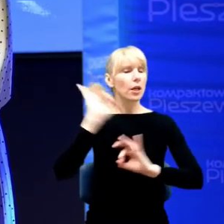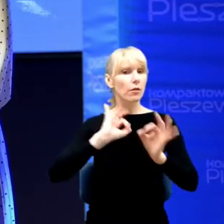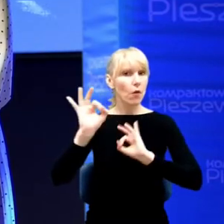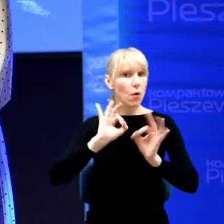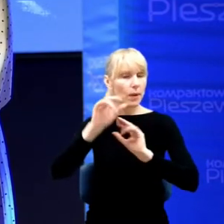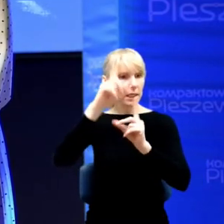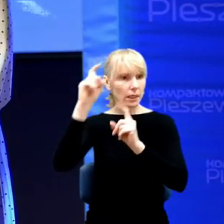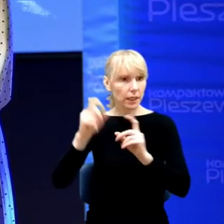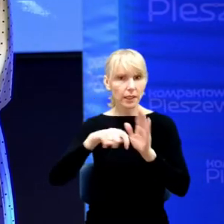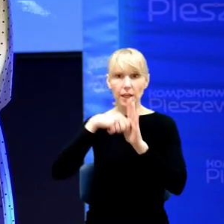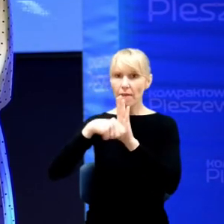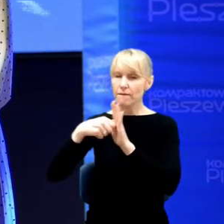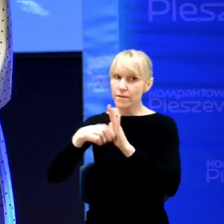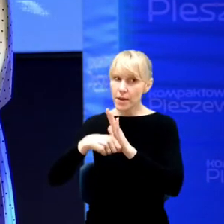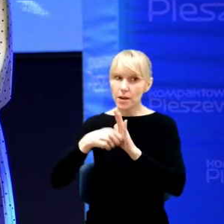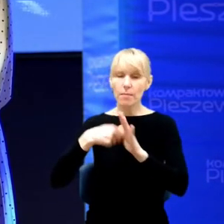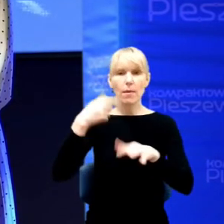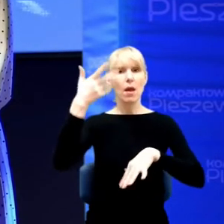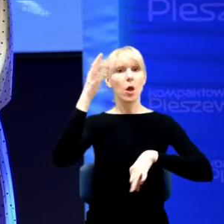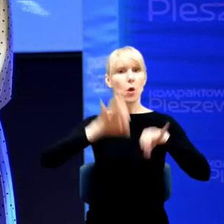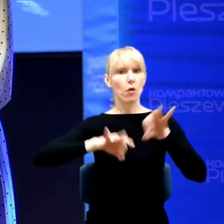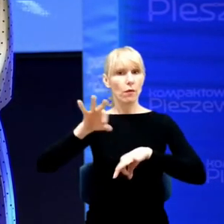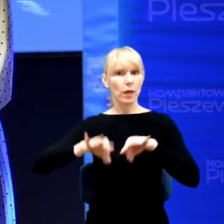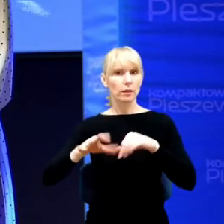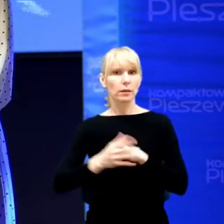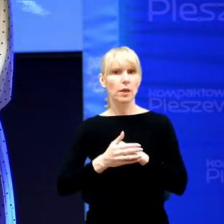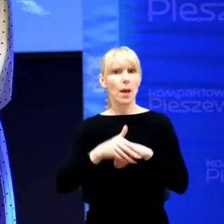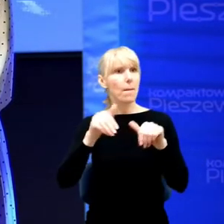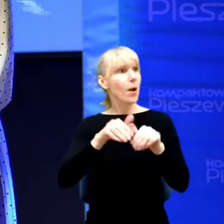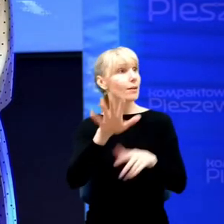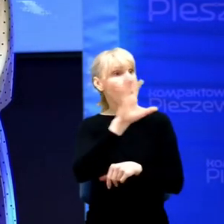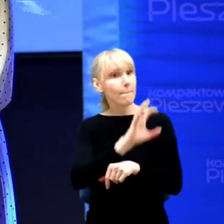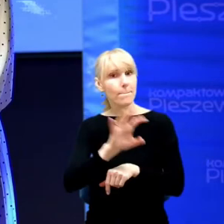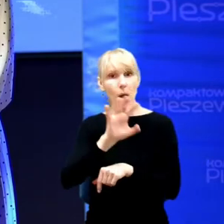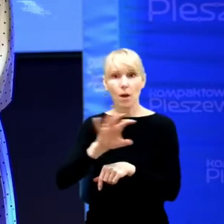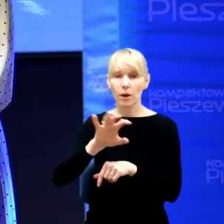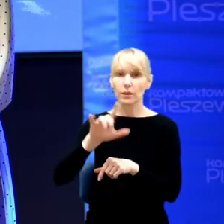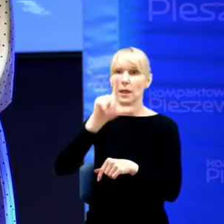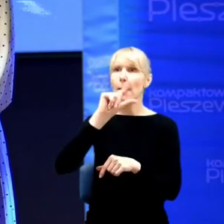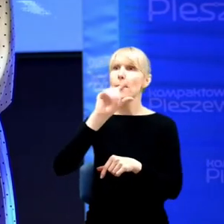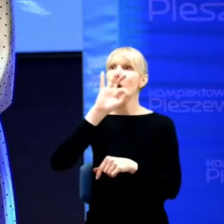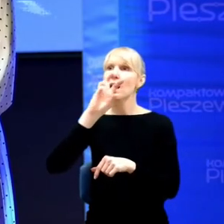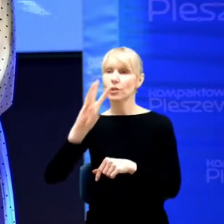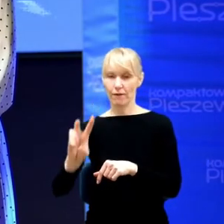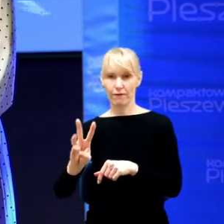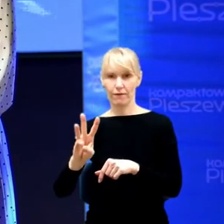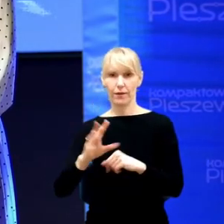Możecie Państwo także tam pooglądać troszeczkę Pleszew. Także zachęcamy bardzo serdecznie.